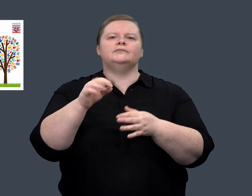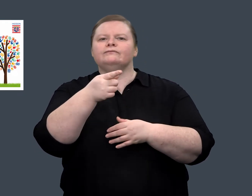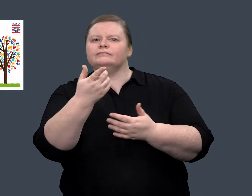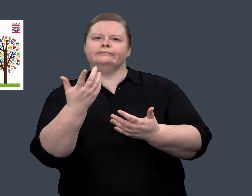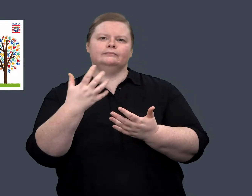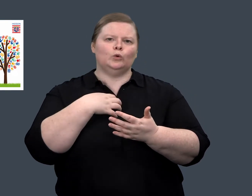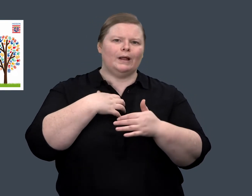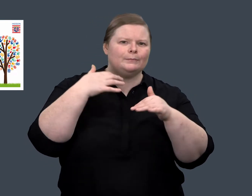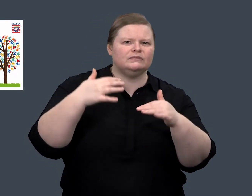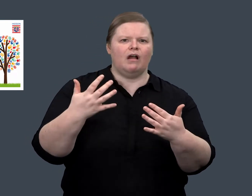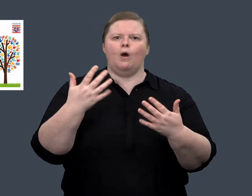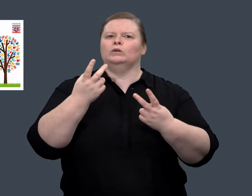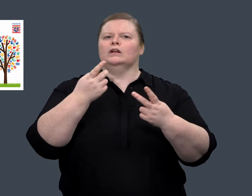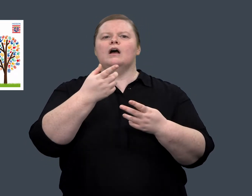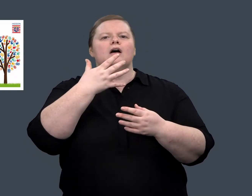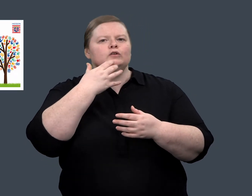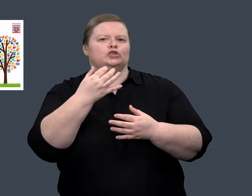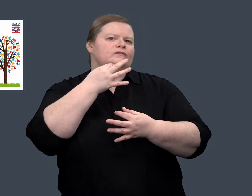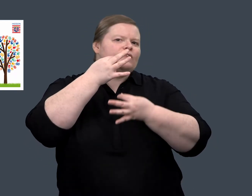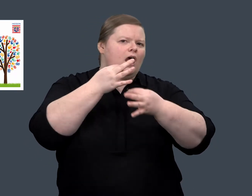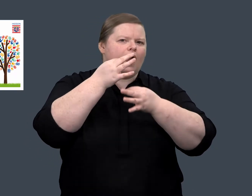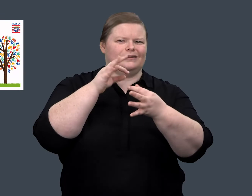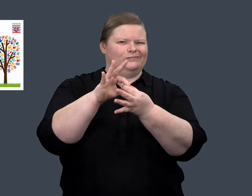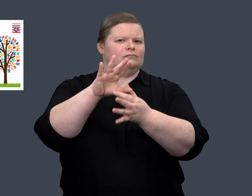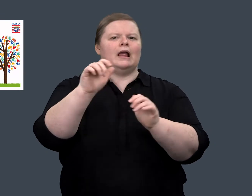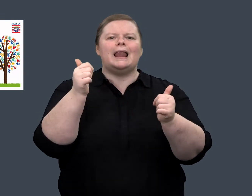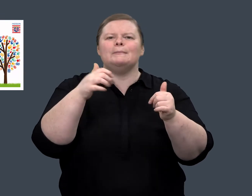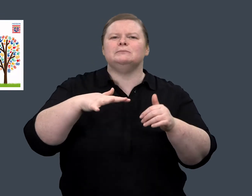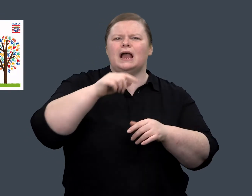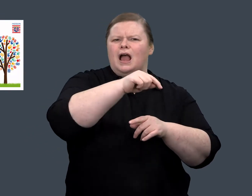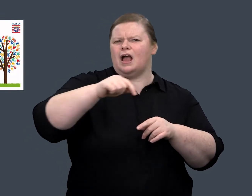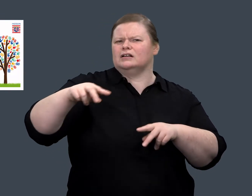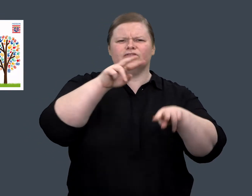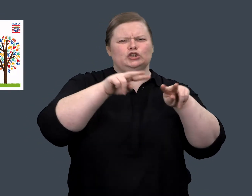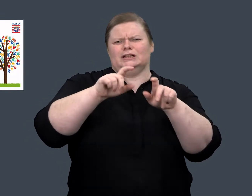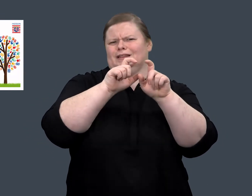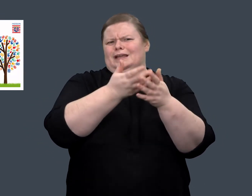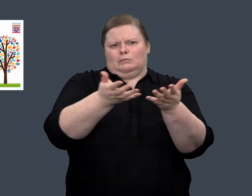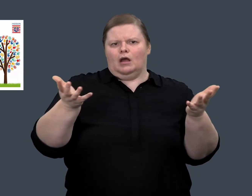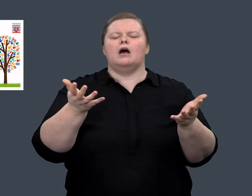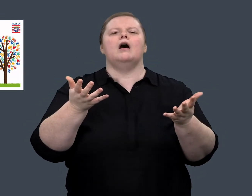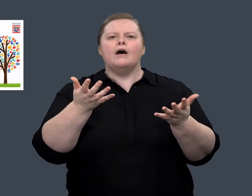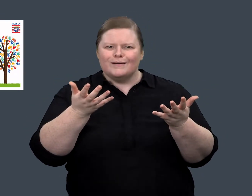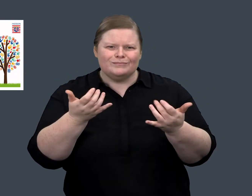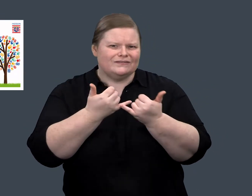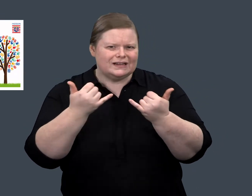und verweist bei Fragestellungen in verschiedenen Lebensbereichen